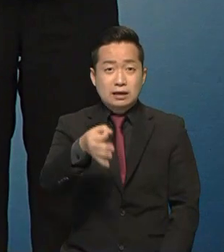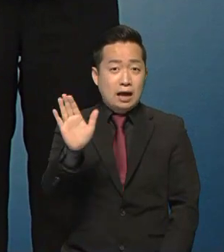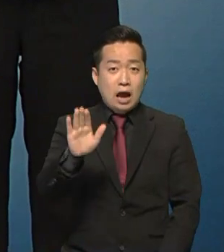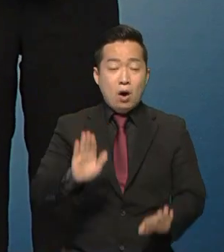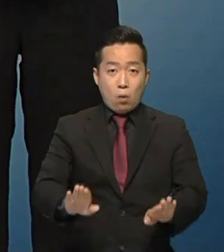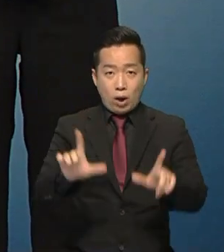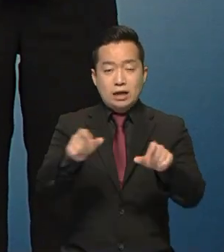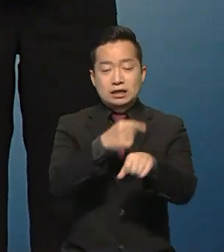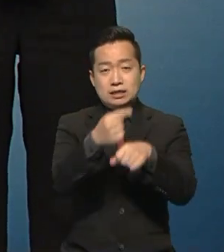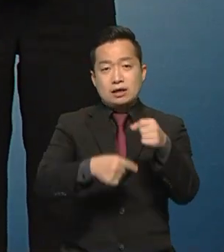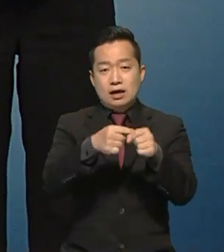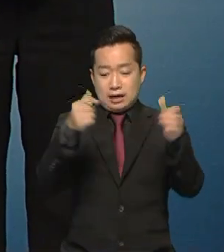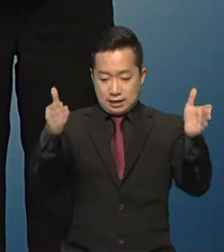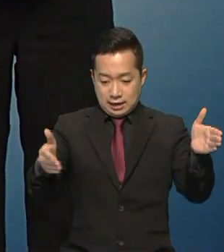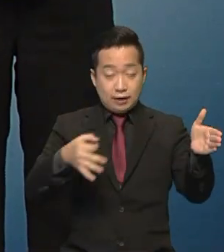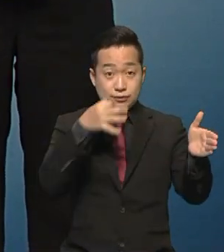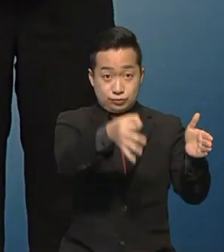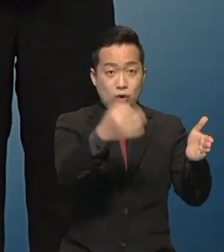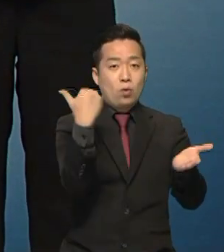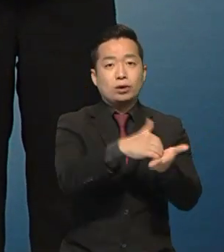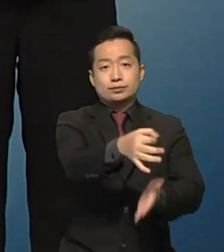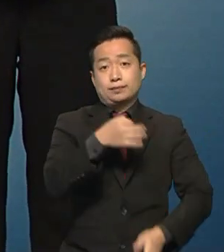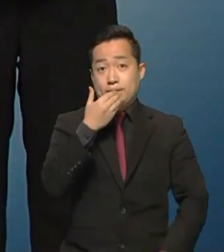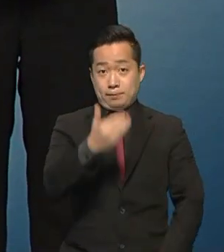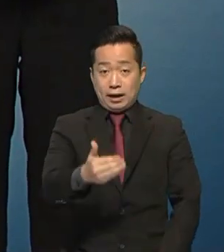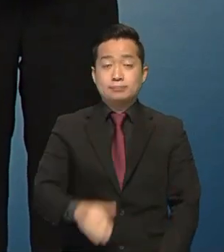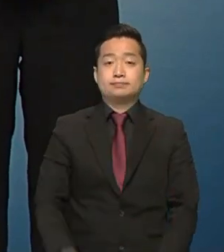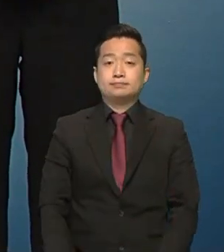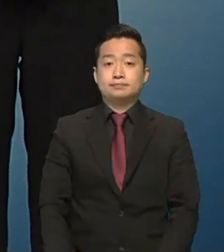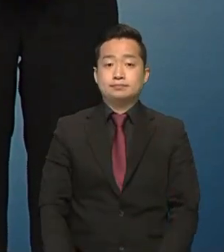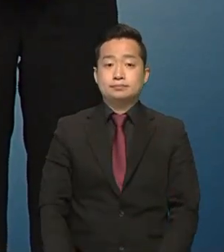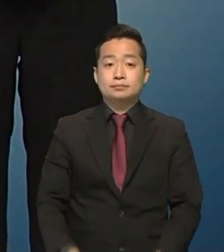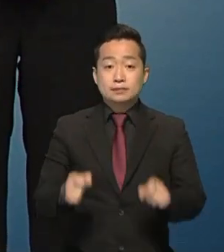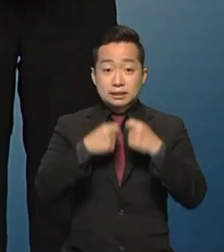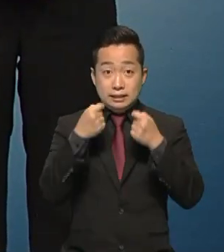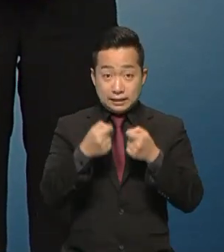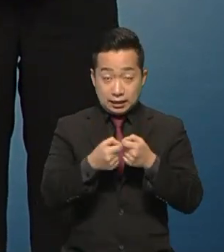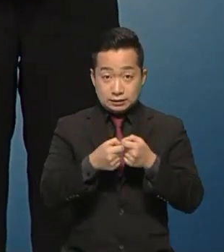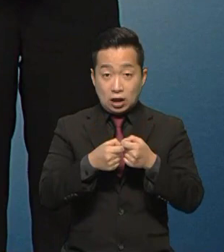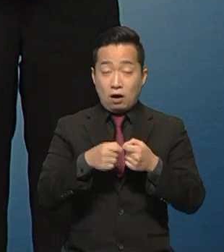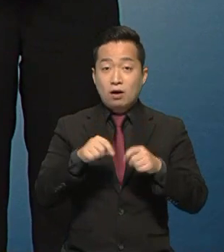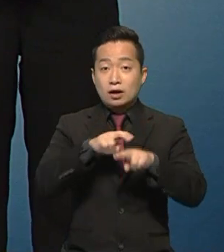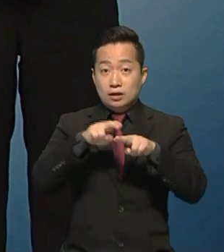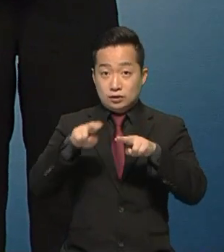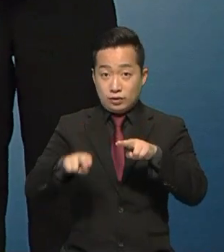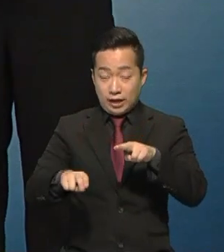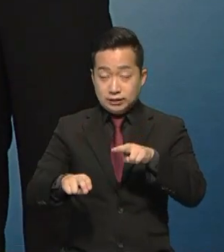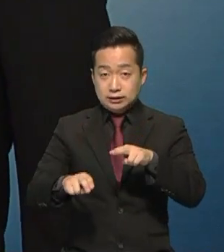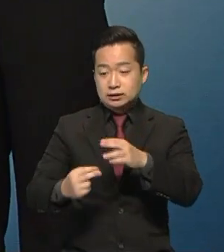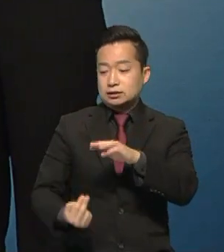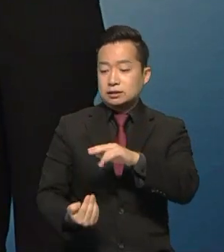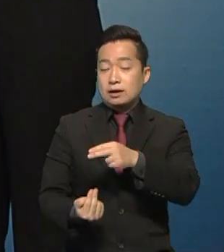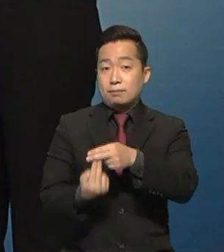세금을 돌려받을 수 있습니다. 여기에 개인형 퇴직연금 IRP 계좌가 있으면 합쳐서 700만 원까지 넣어도